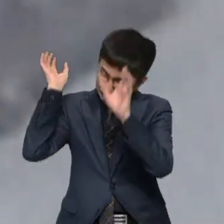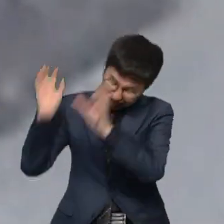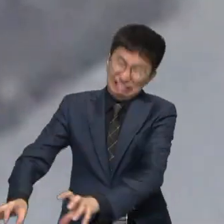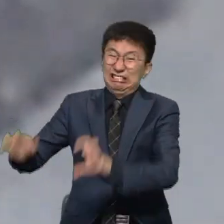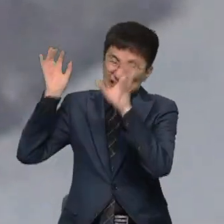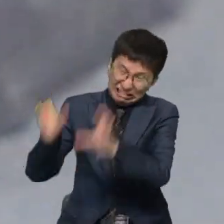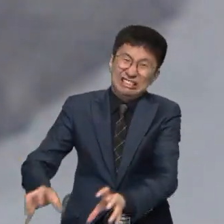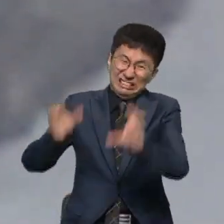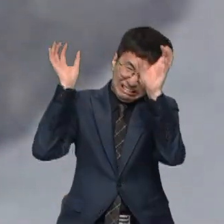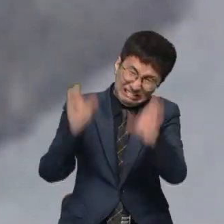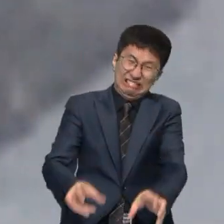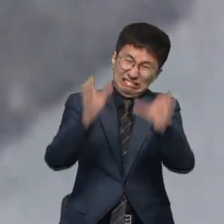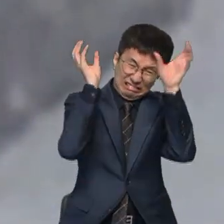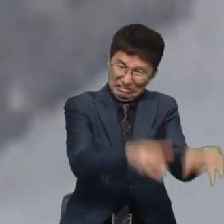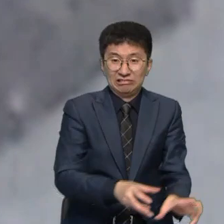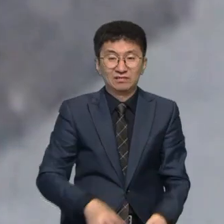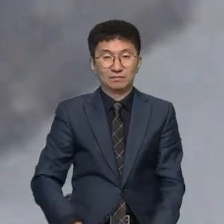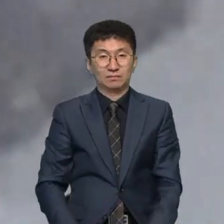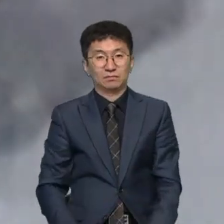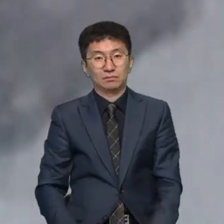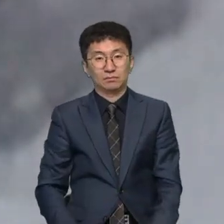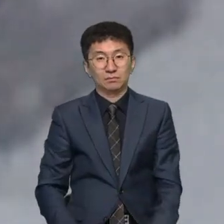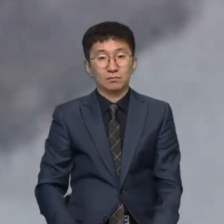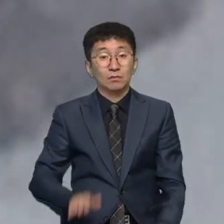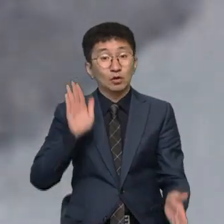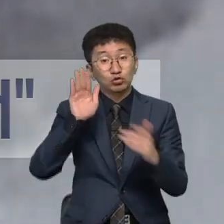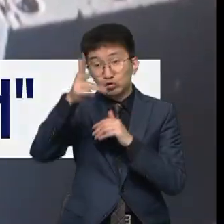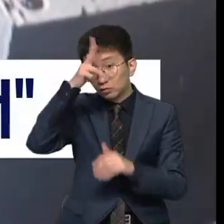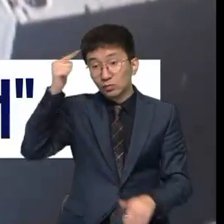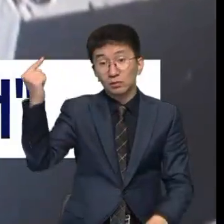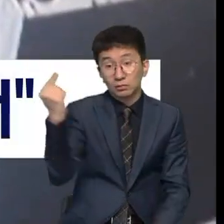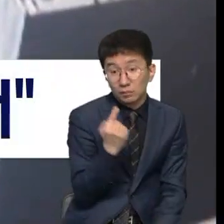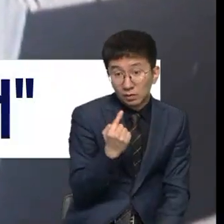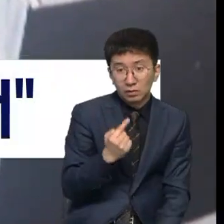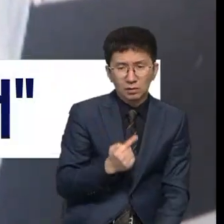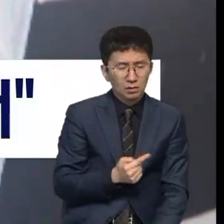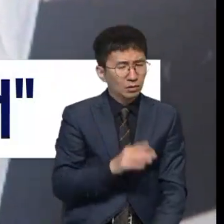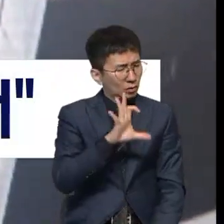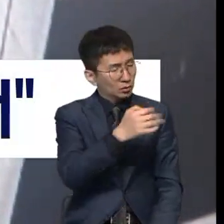이어갑니다. 잠시 뒤 출동한 경찰이 화장실을 확인하고